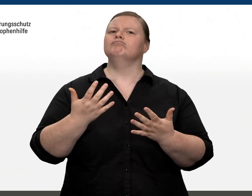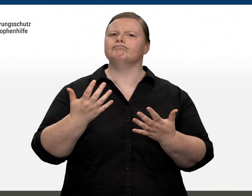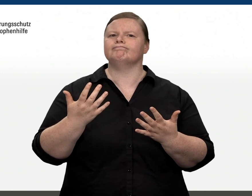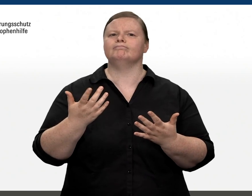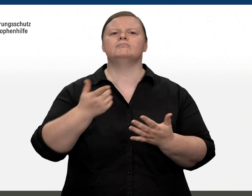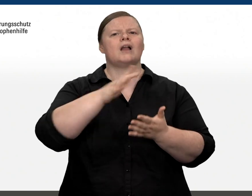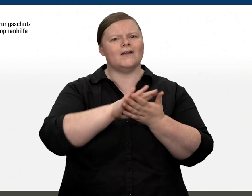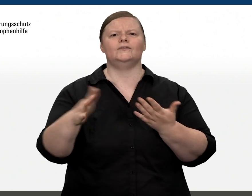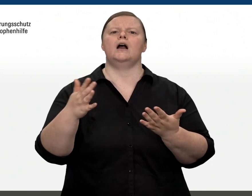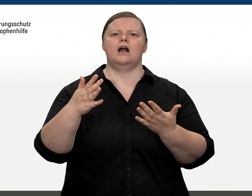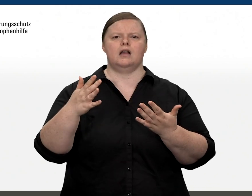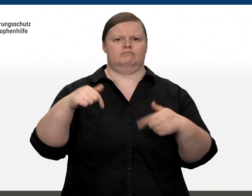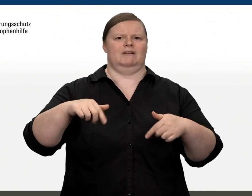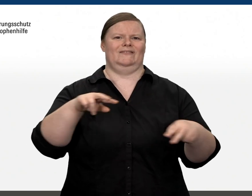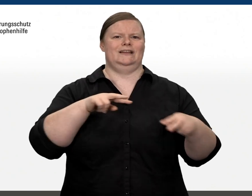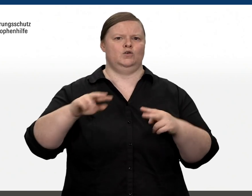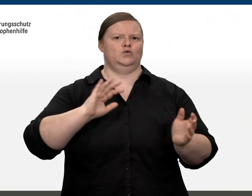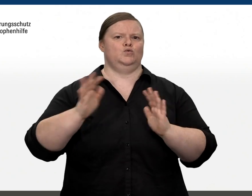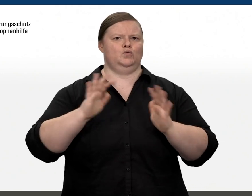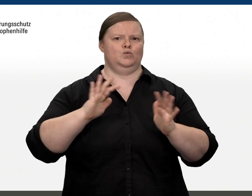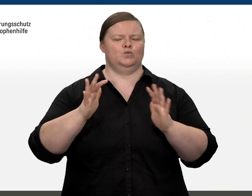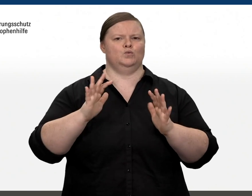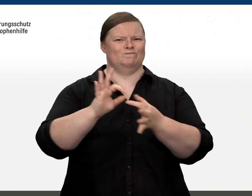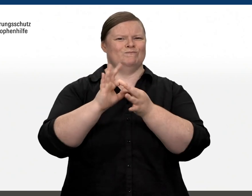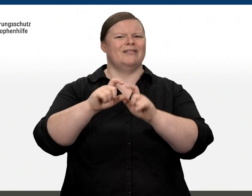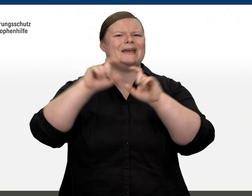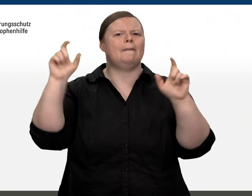Was Sie tun können, entnehmen Sie bitte